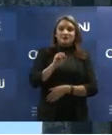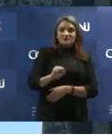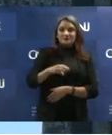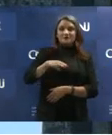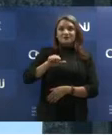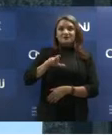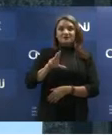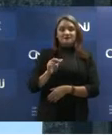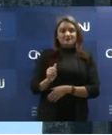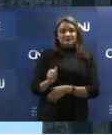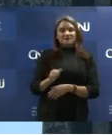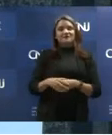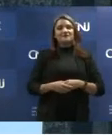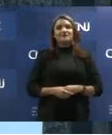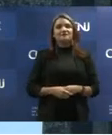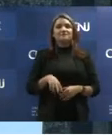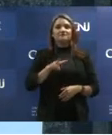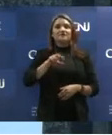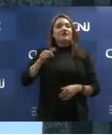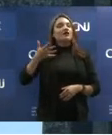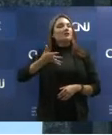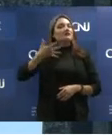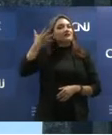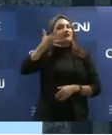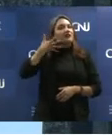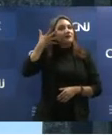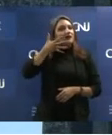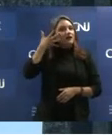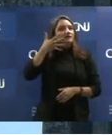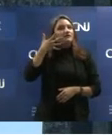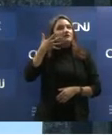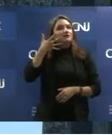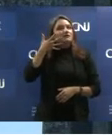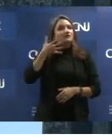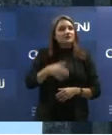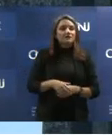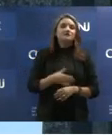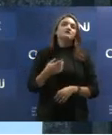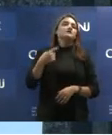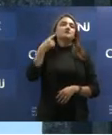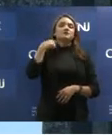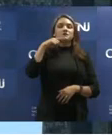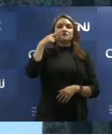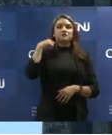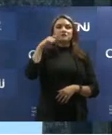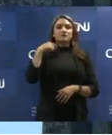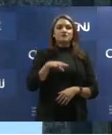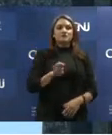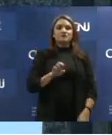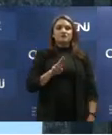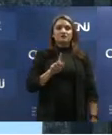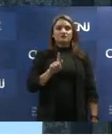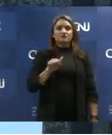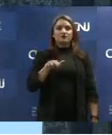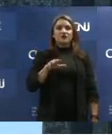haverá sustentação oral pela requerida. O advogado Eugênio Gonçalves da Nóbrega estará presente.